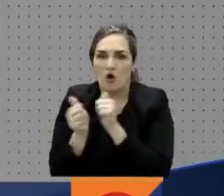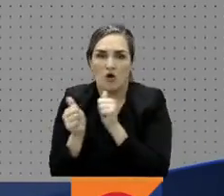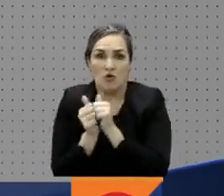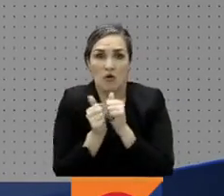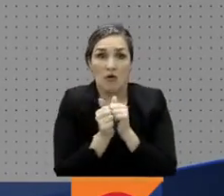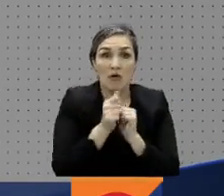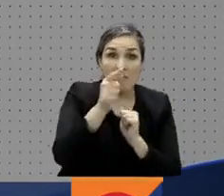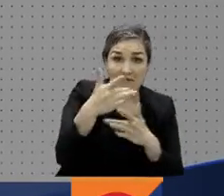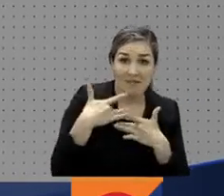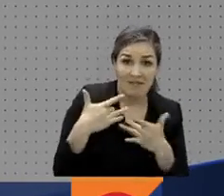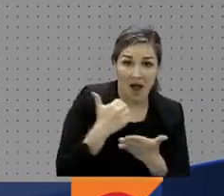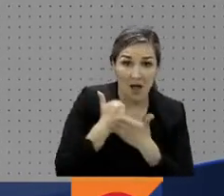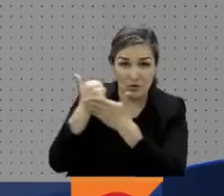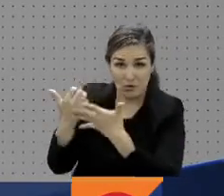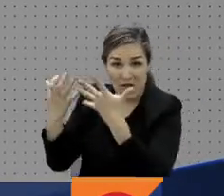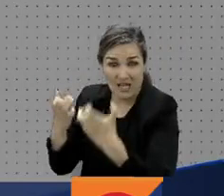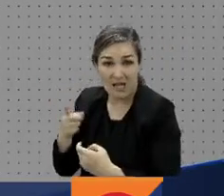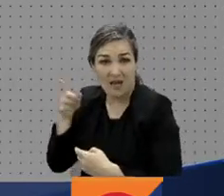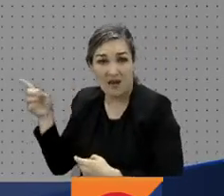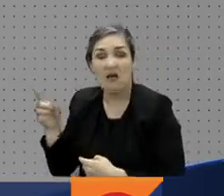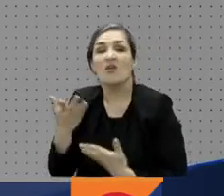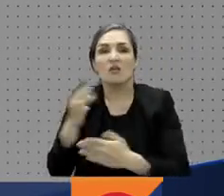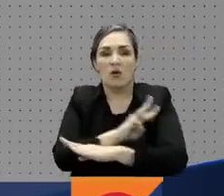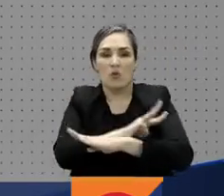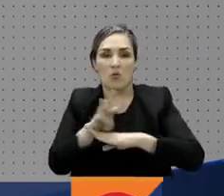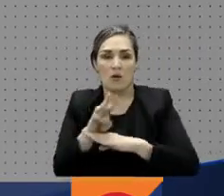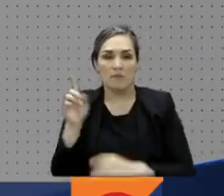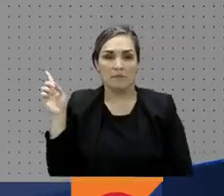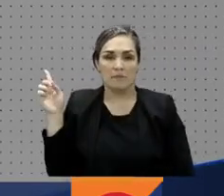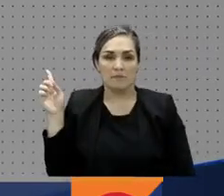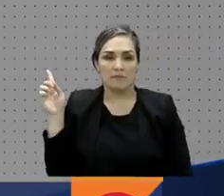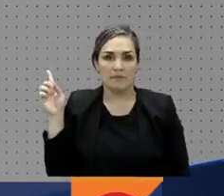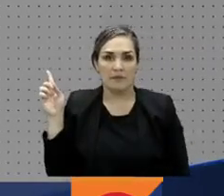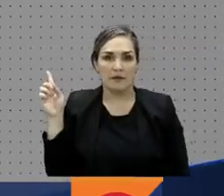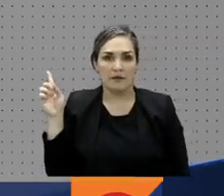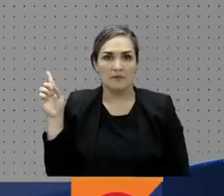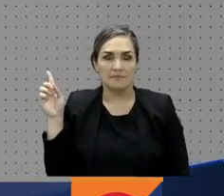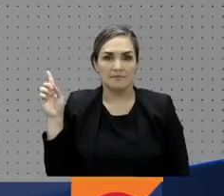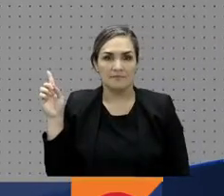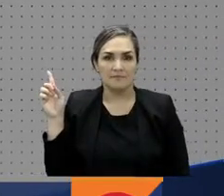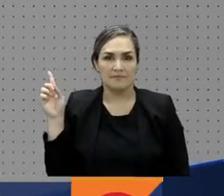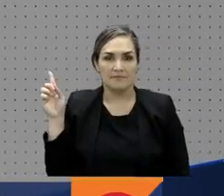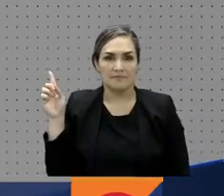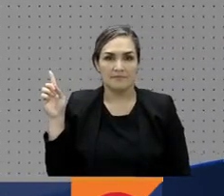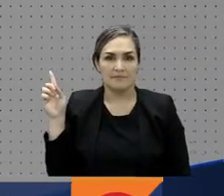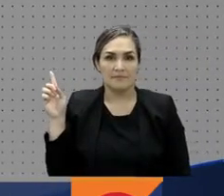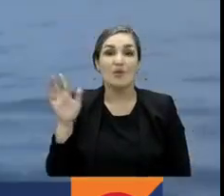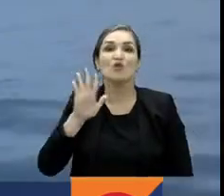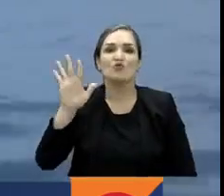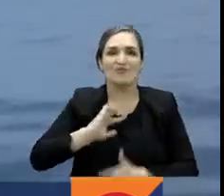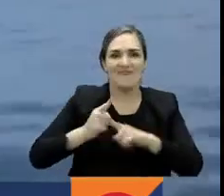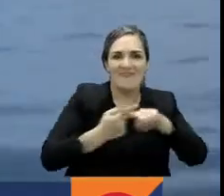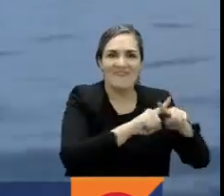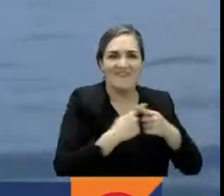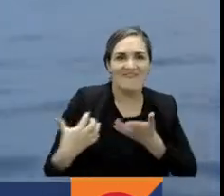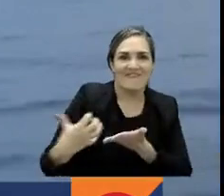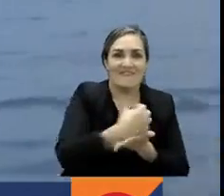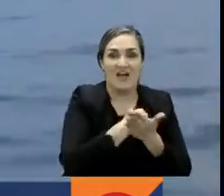PAGO DE HONORARIOS PARA MI ENTRENADORA, MéDICO, YO TENGO QUE IR CON UN EQUIPO. SI USTED QUIERE AYUDAR A